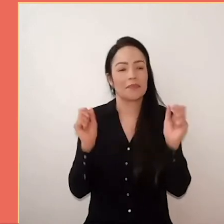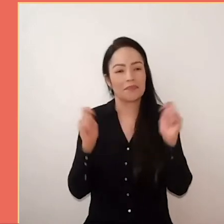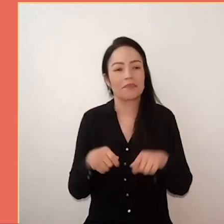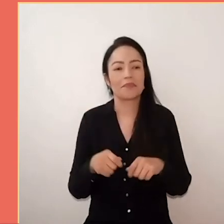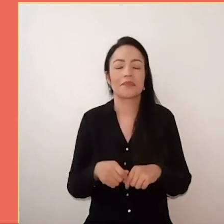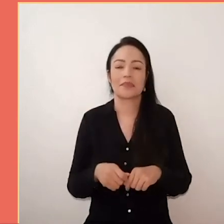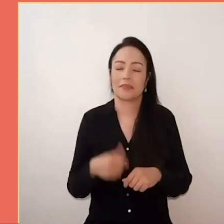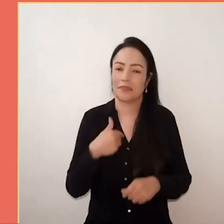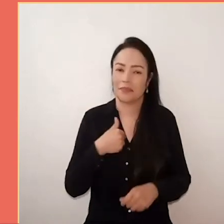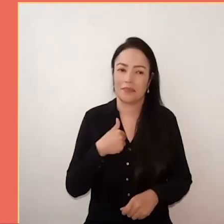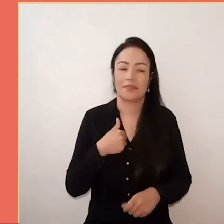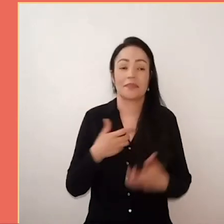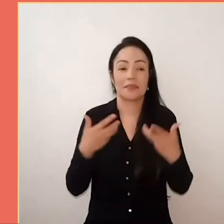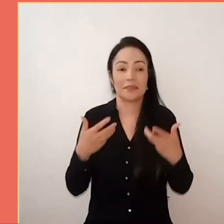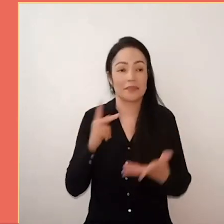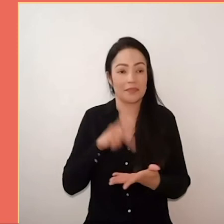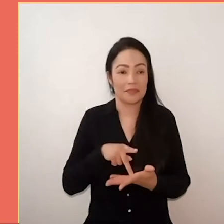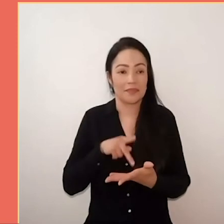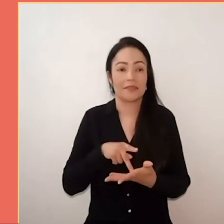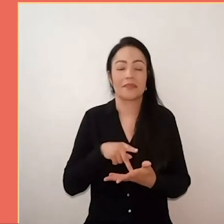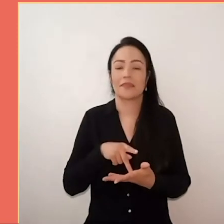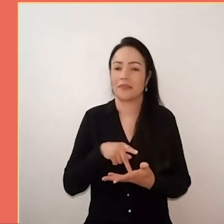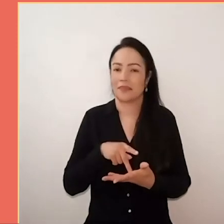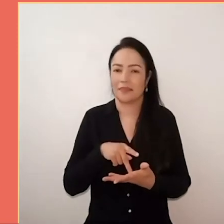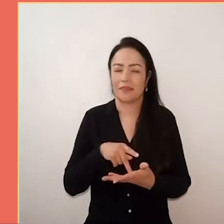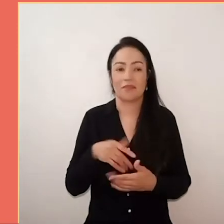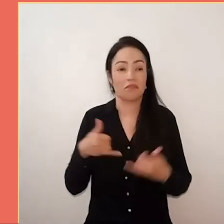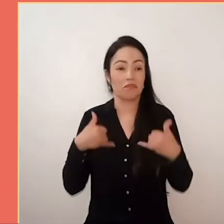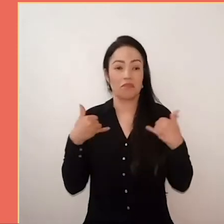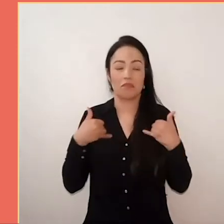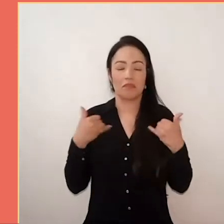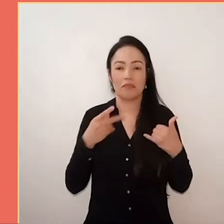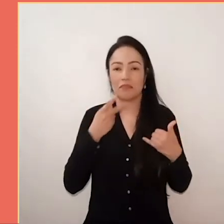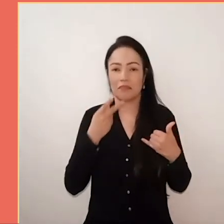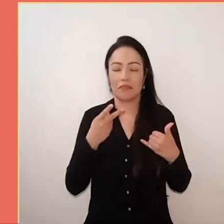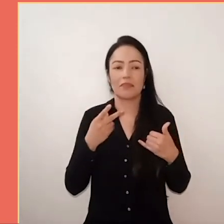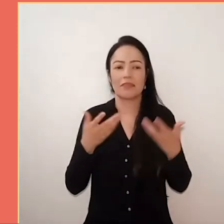Eu queria, na verdade, sem ser muito arrogante, dizer que eu queria que as pessoas tivessem a relação